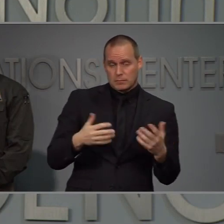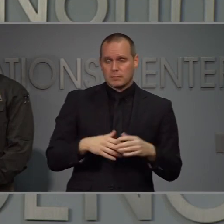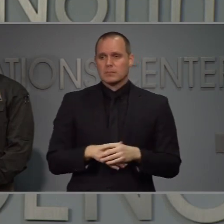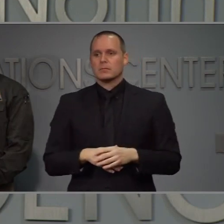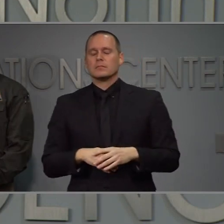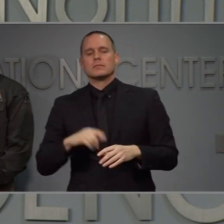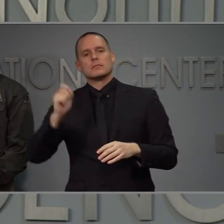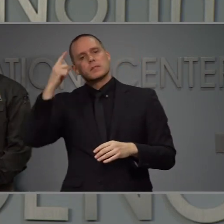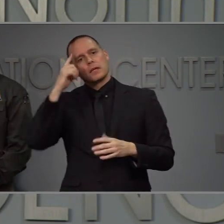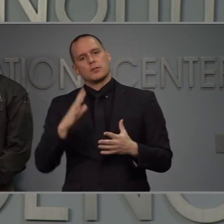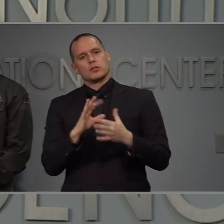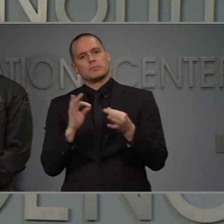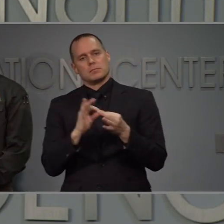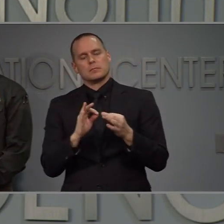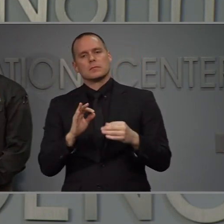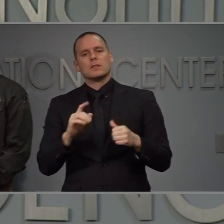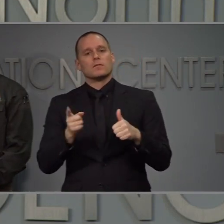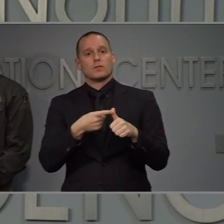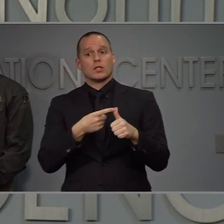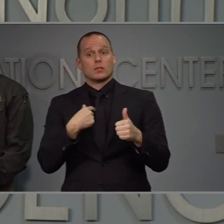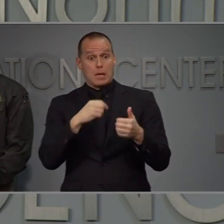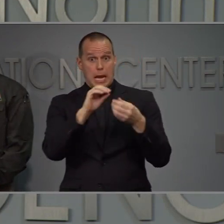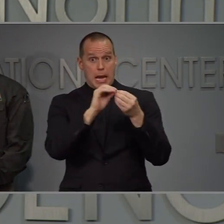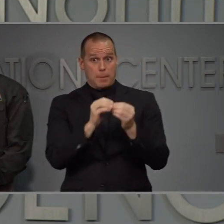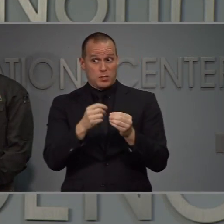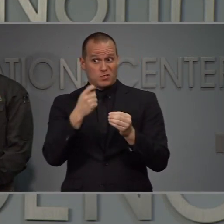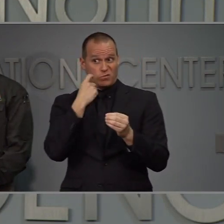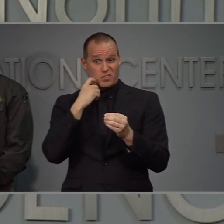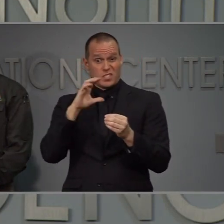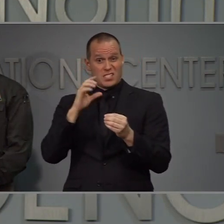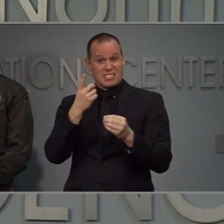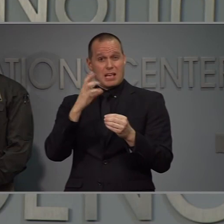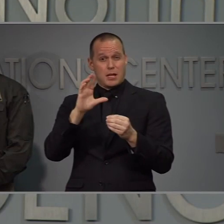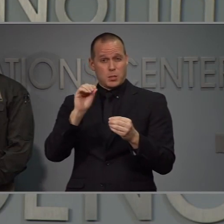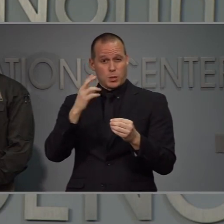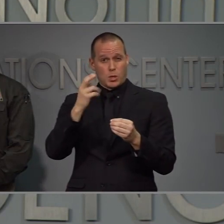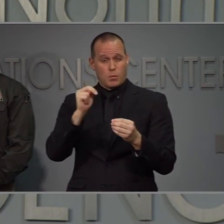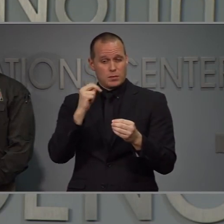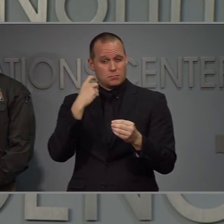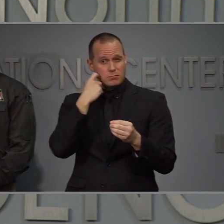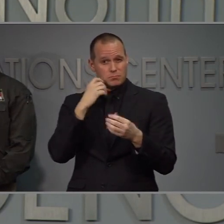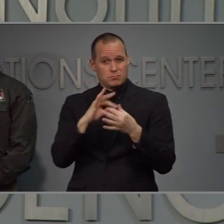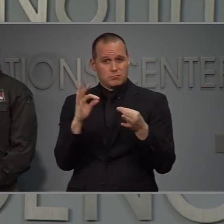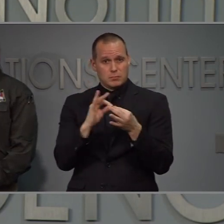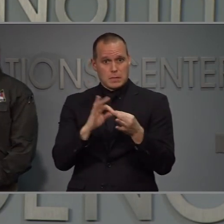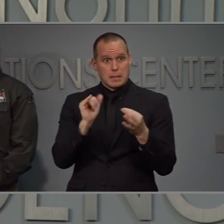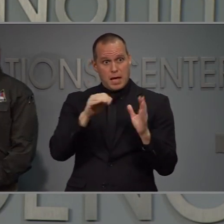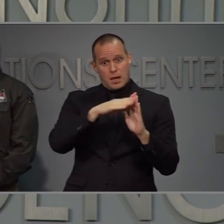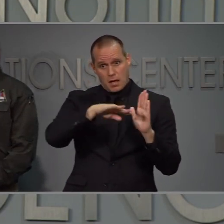excepciones. Primero necesitamos de estos indicadores para poder y del